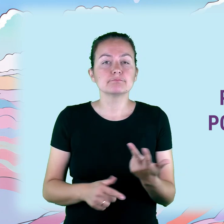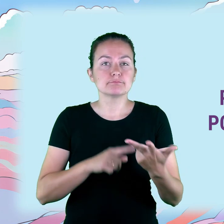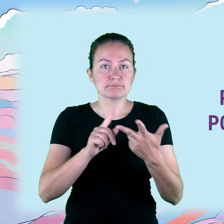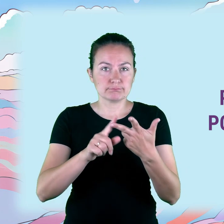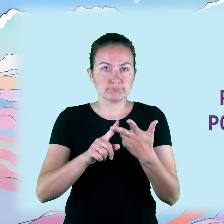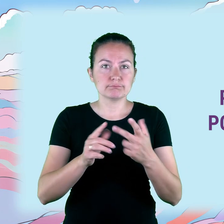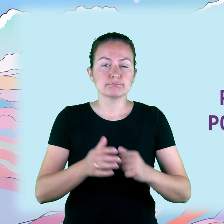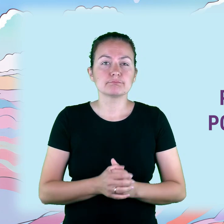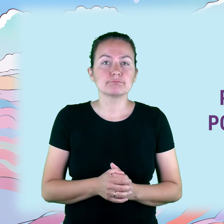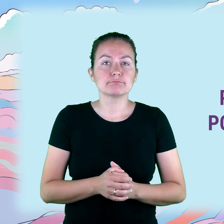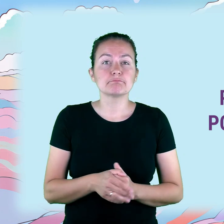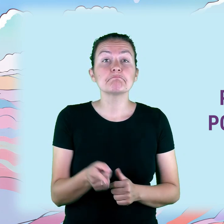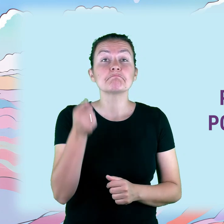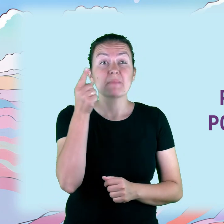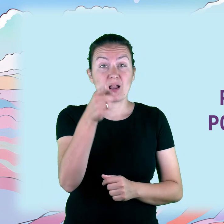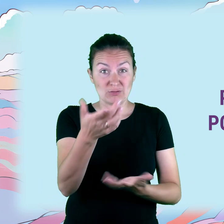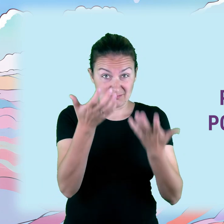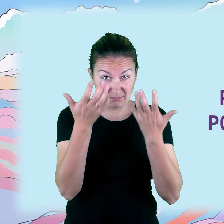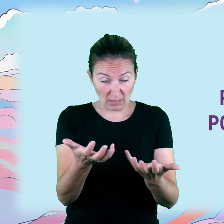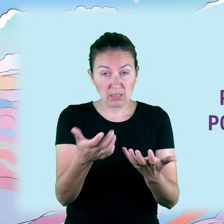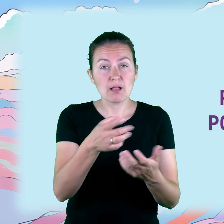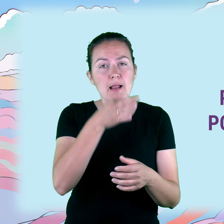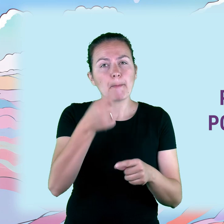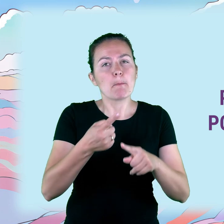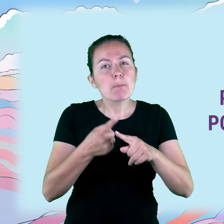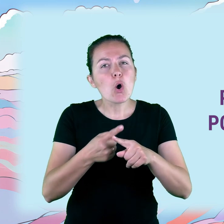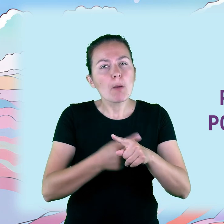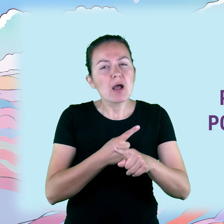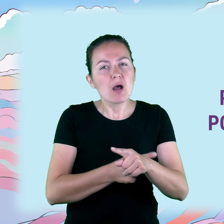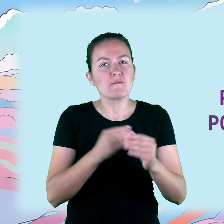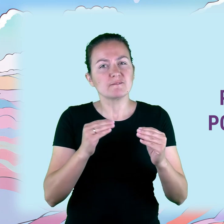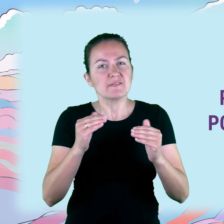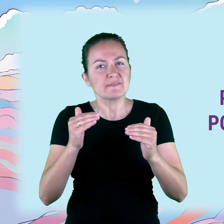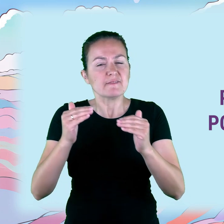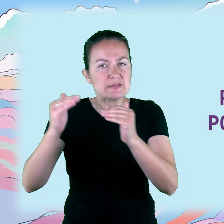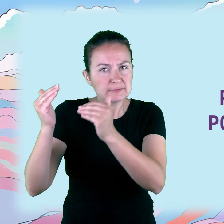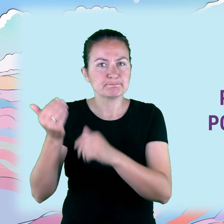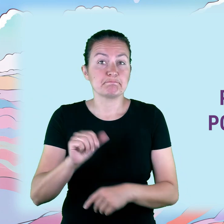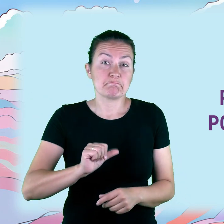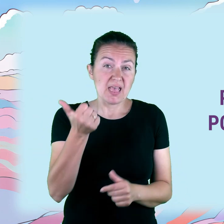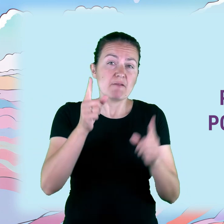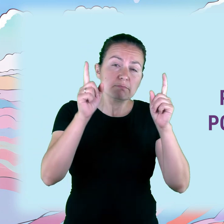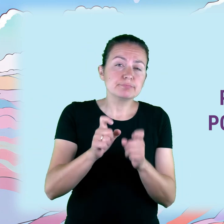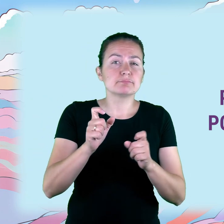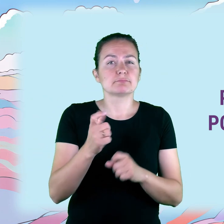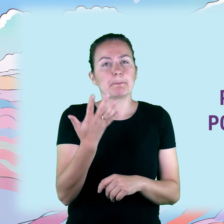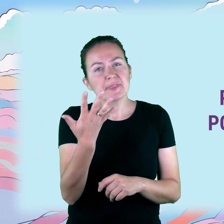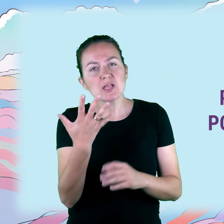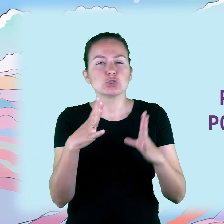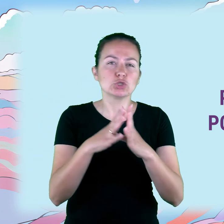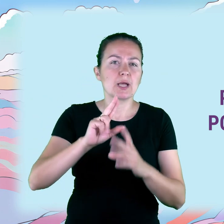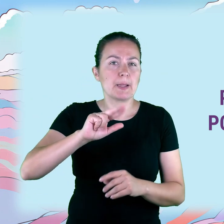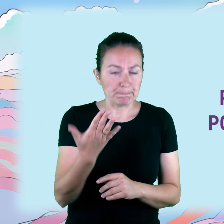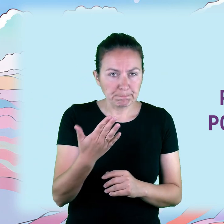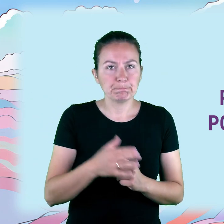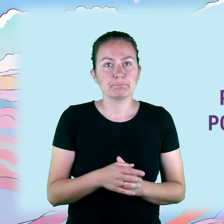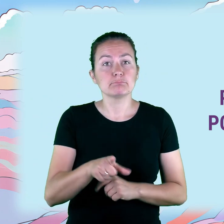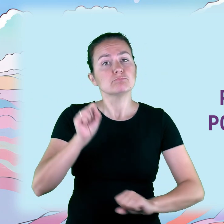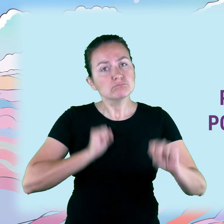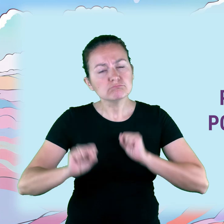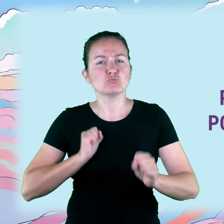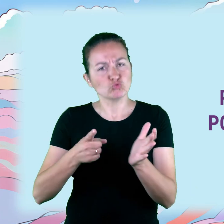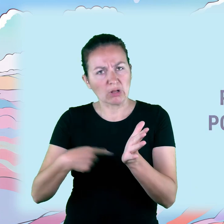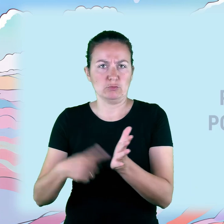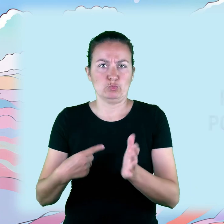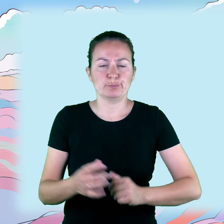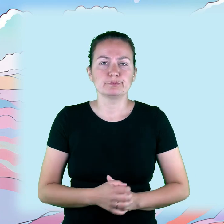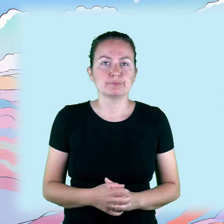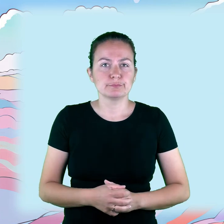3. Jeżeli chcesz przebiec maraton, podnoś poprzeczkę powoli. Zacznij od 5 albo 10 km. Ćwicz często.